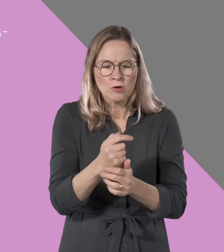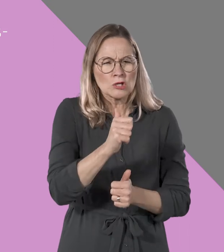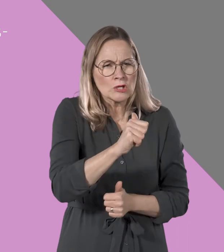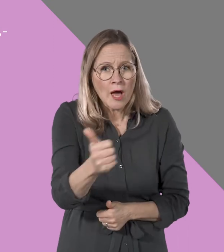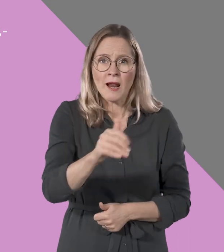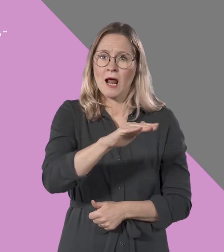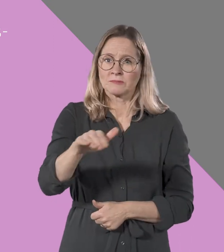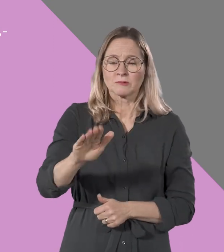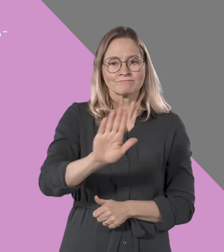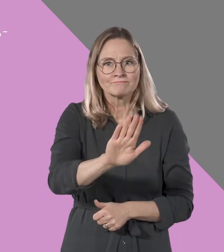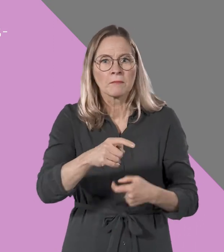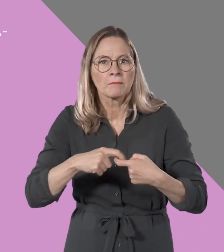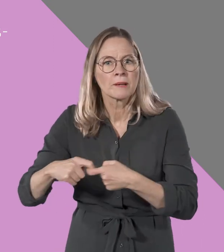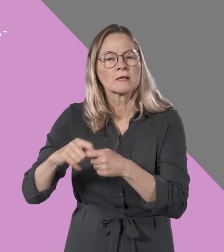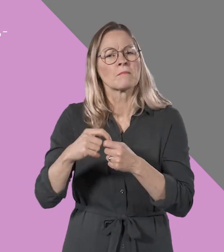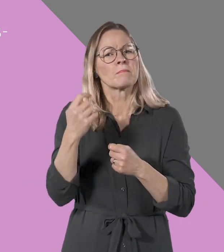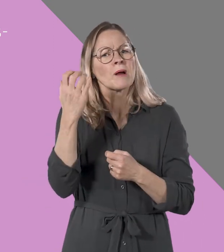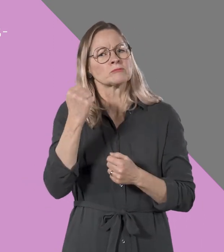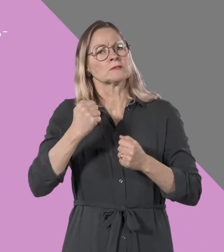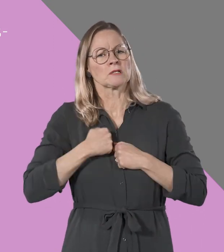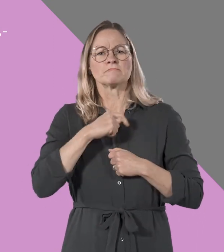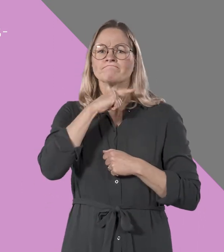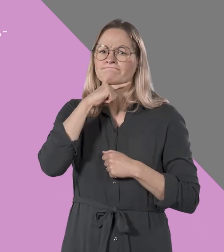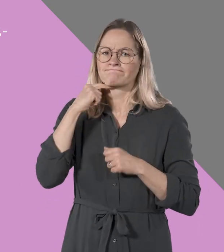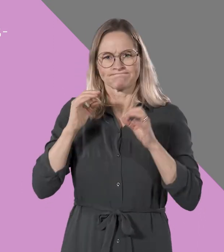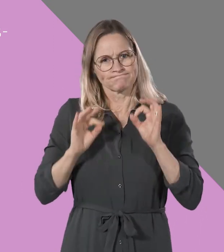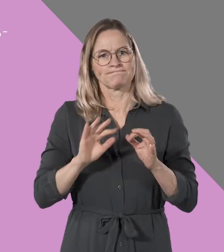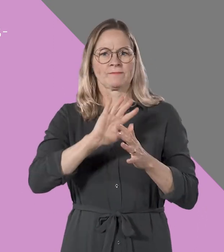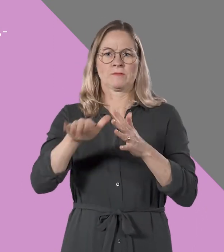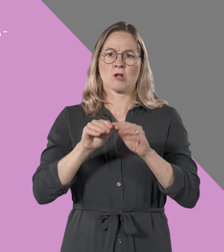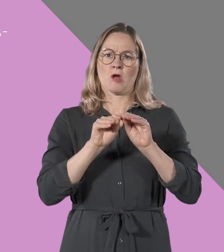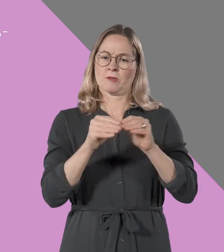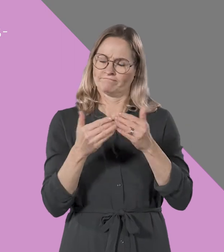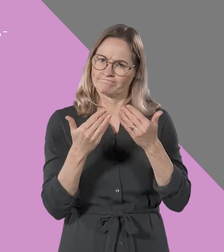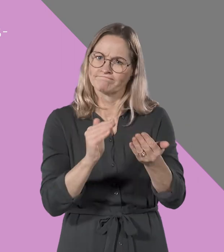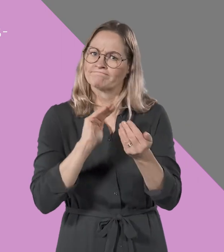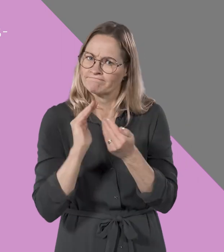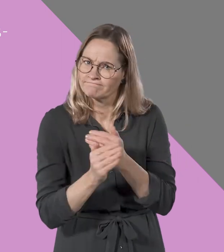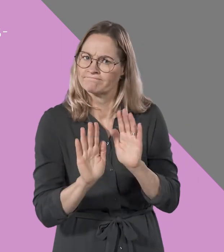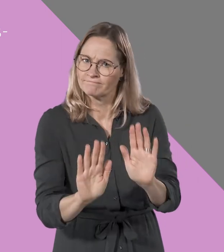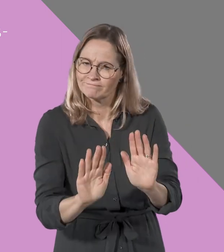että jokaiselle lapselle ja hänen perheelleen turvataan mahdollisuudet - saada riittävästi viittomakielen opetusta.